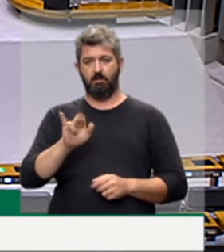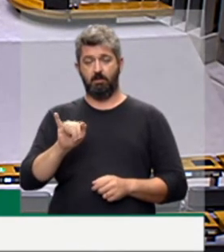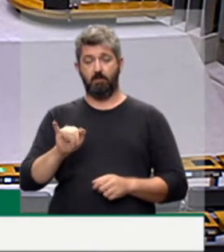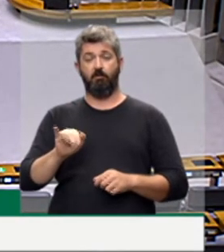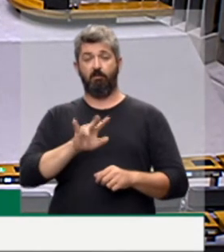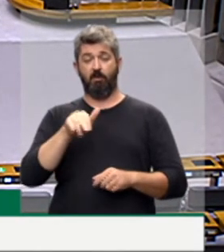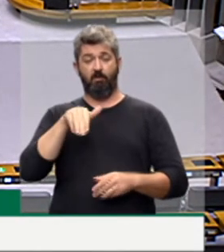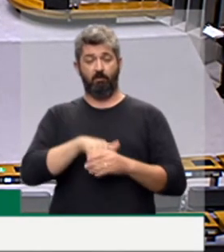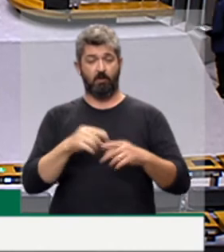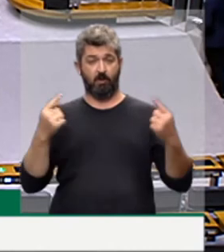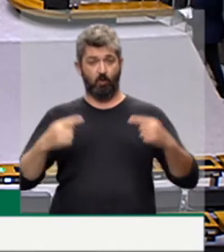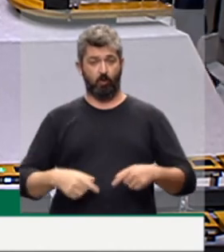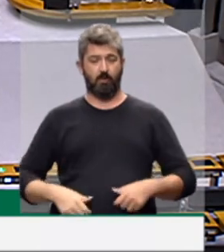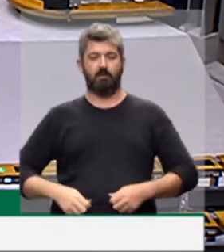DEPUTADO MARCELO CAMPOS